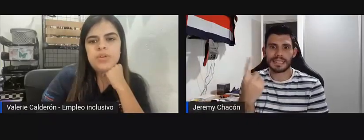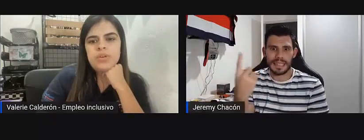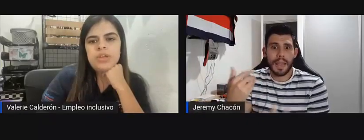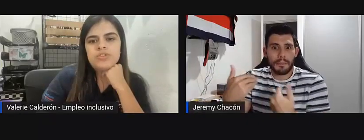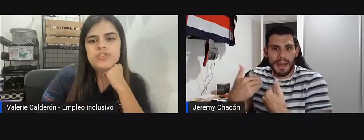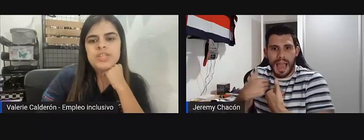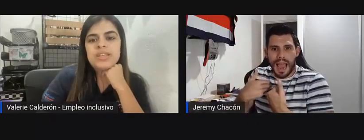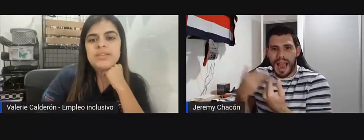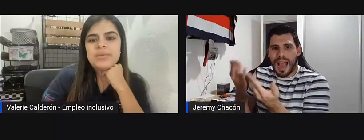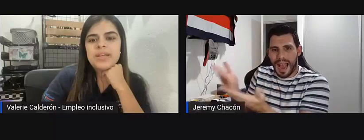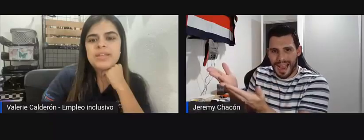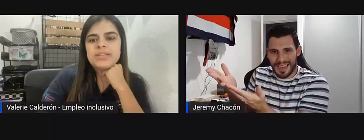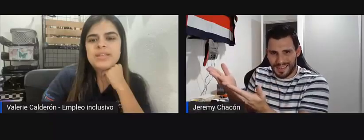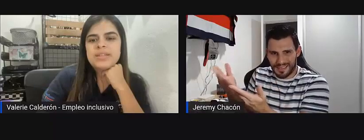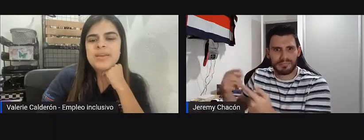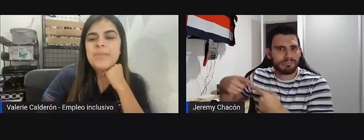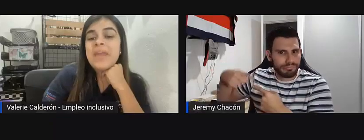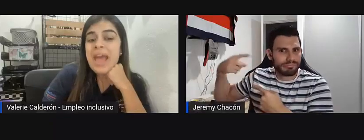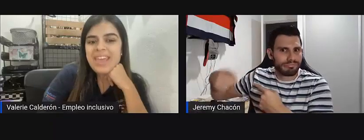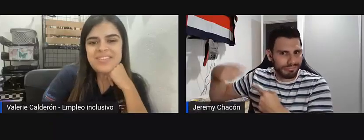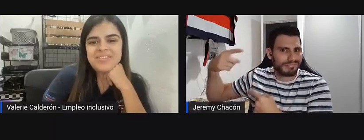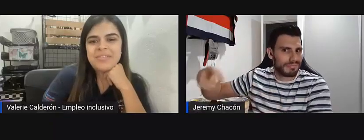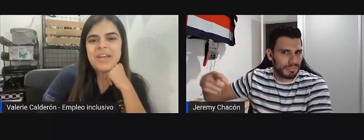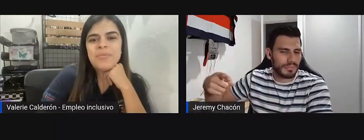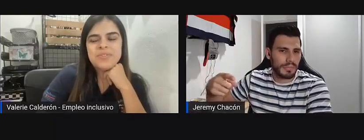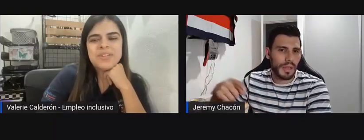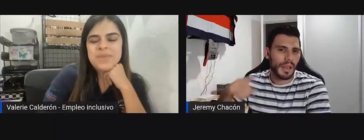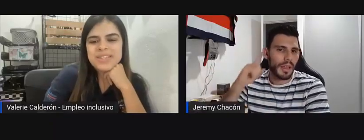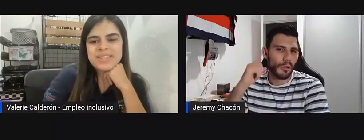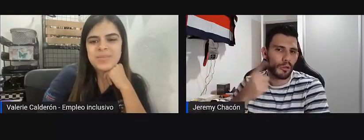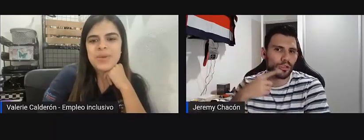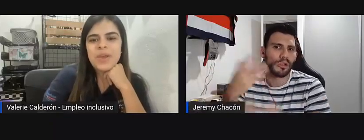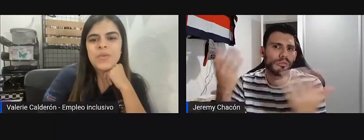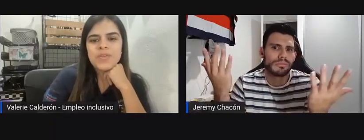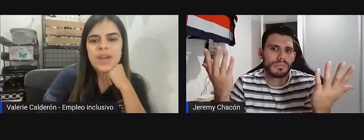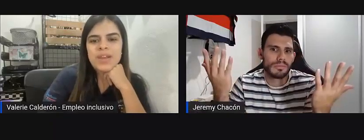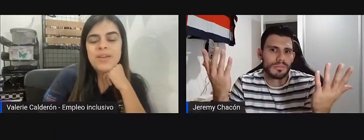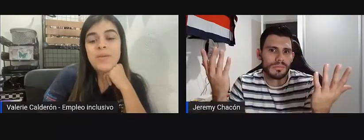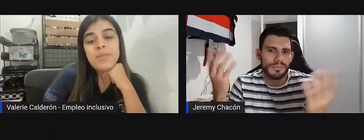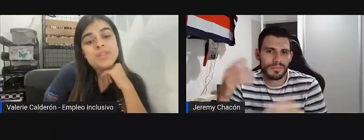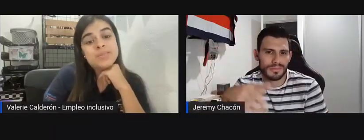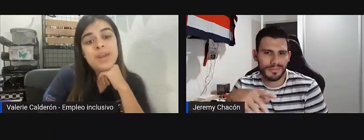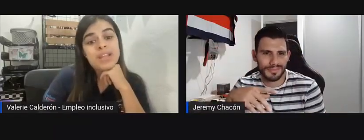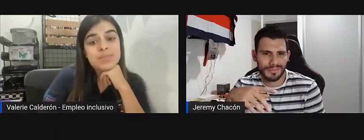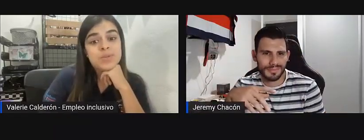de los oyentes verdad siempre hay verdad muchas veces se puede encontrar pero a veces para las